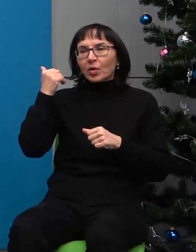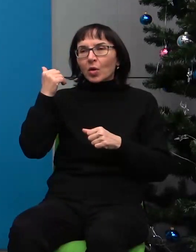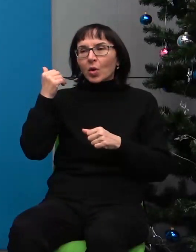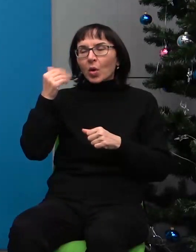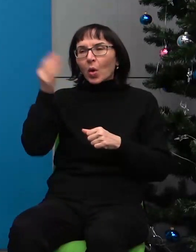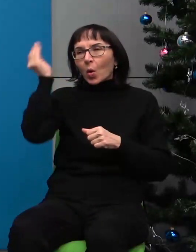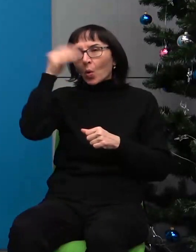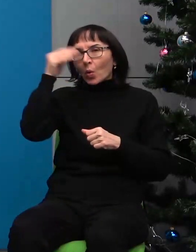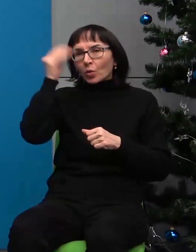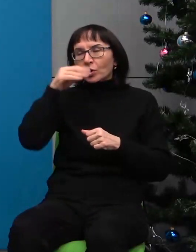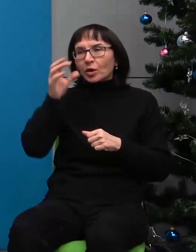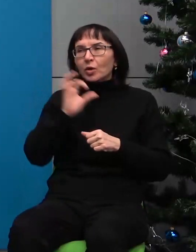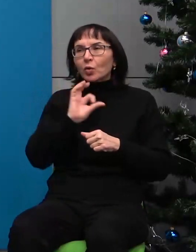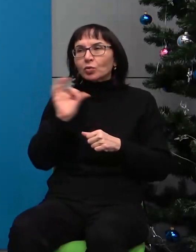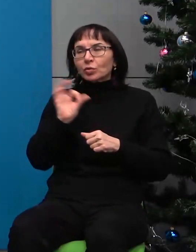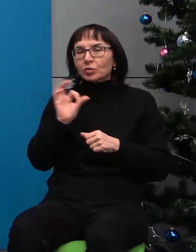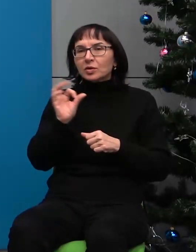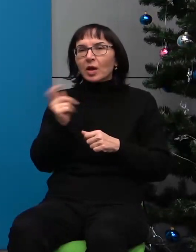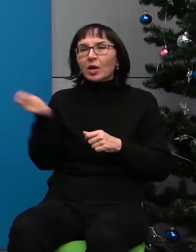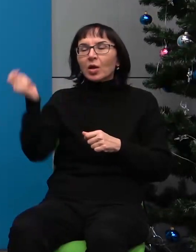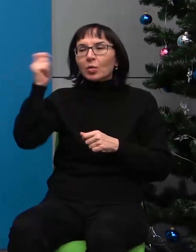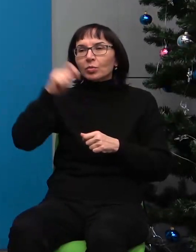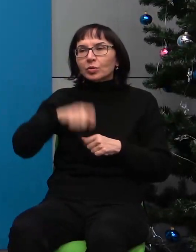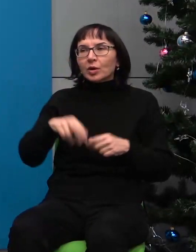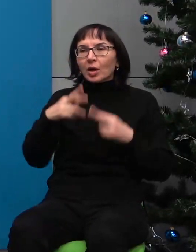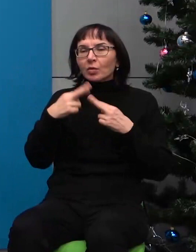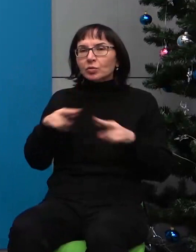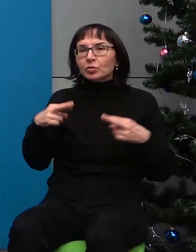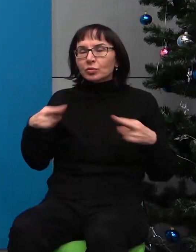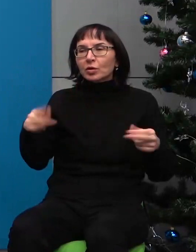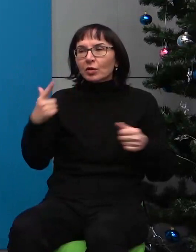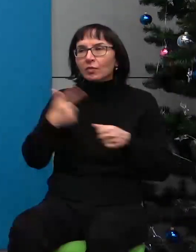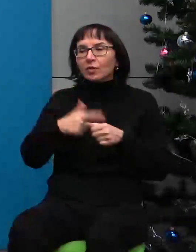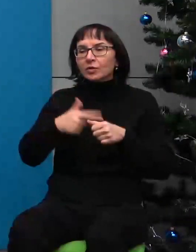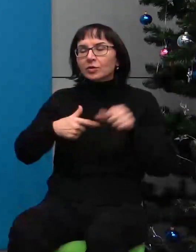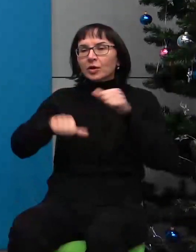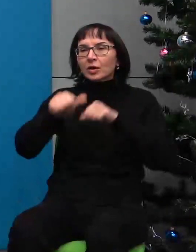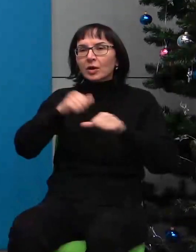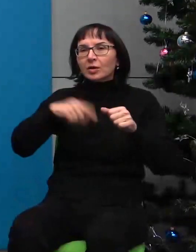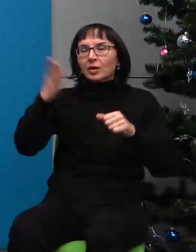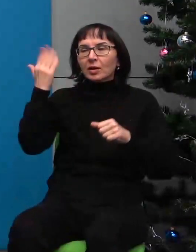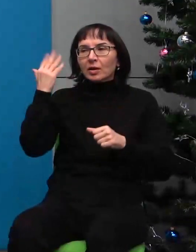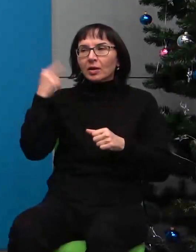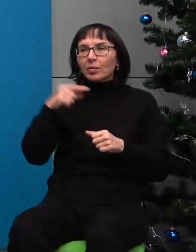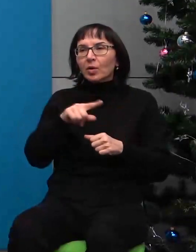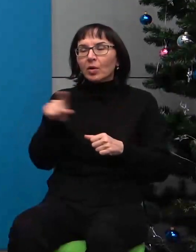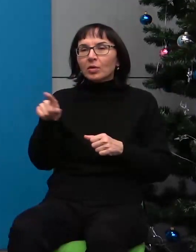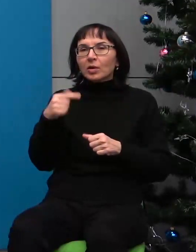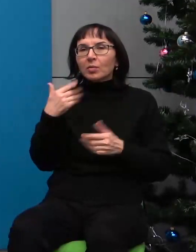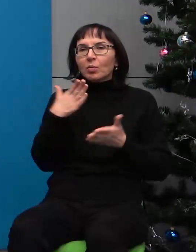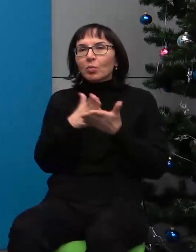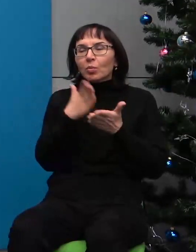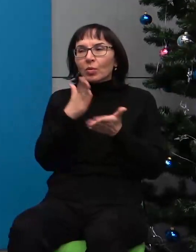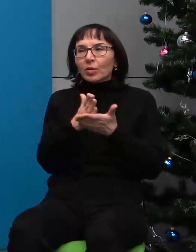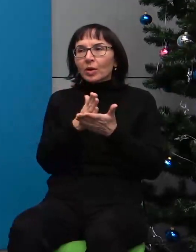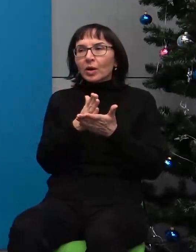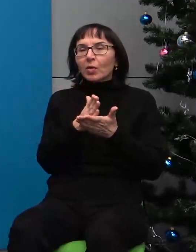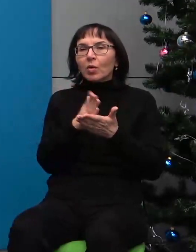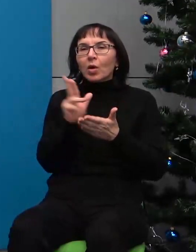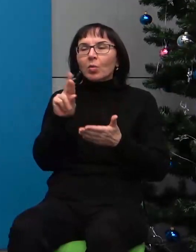przyjechał z takim reżyserem 20 lat temu od trochobycza, ponieważ on tam pomagał Bruno Schulzowi 70 lat wcześniej.